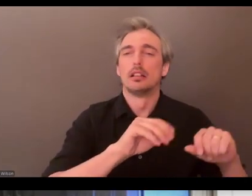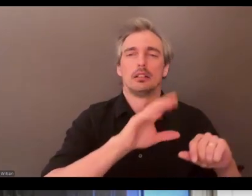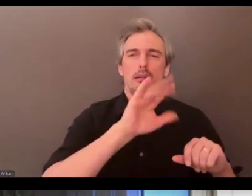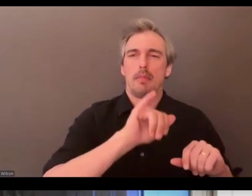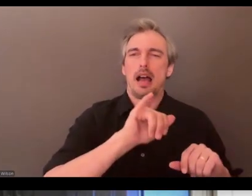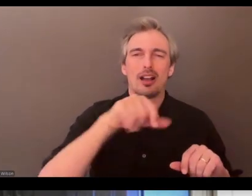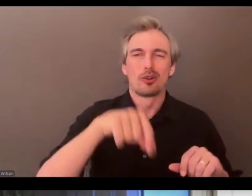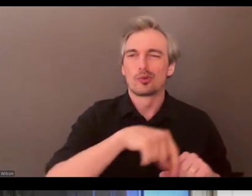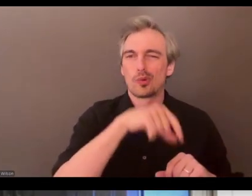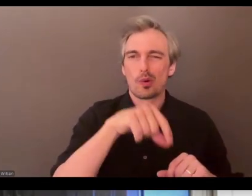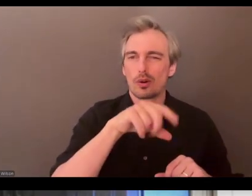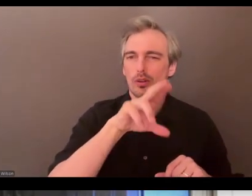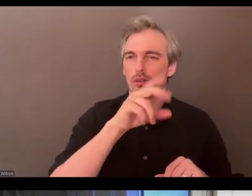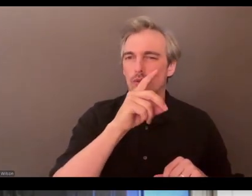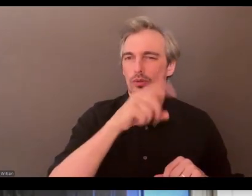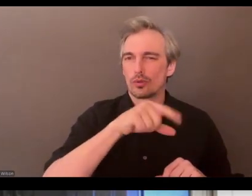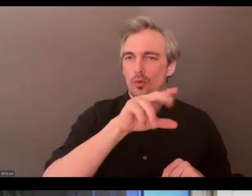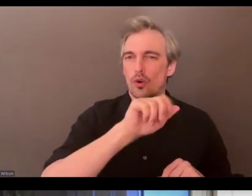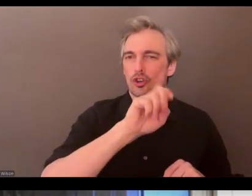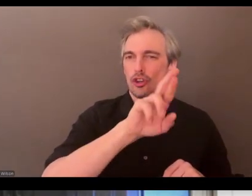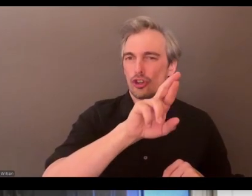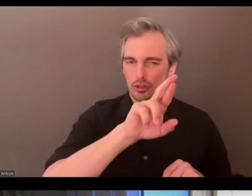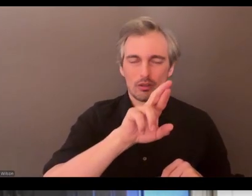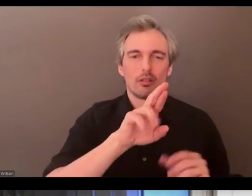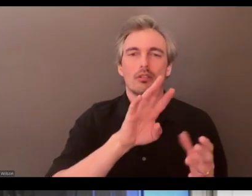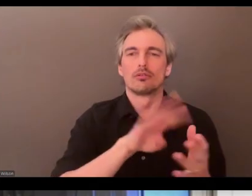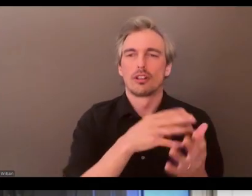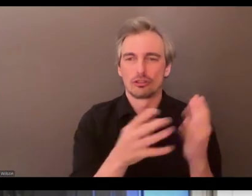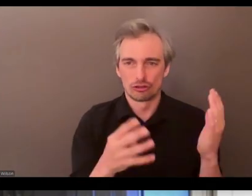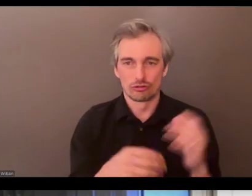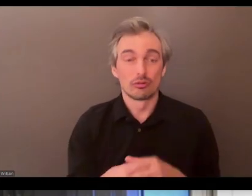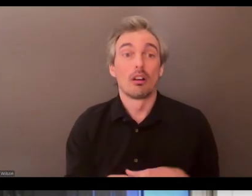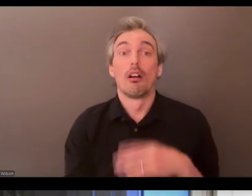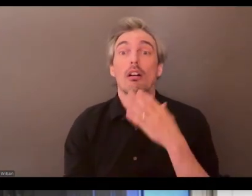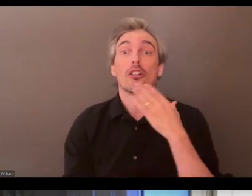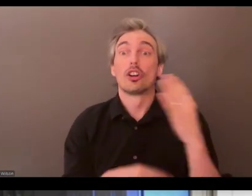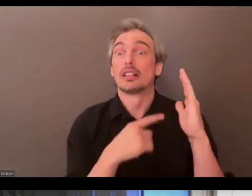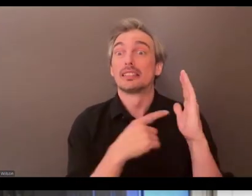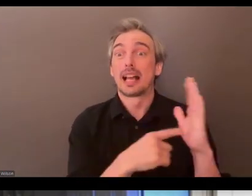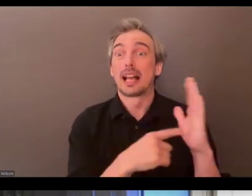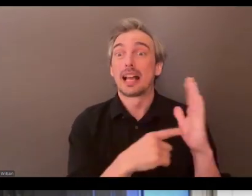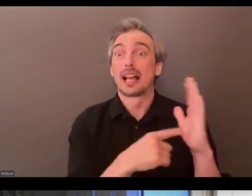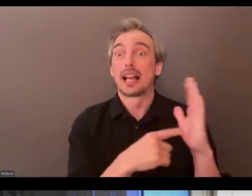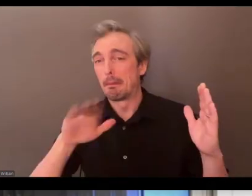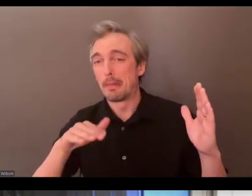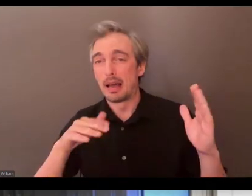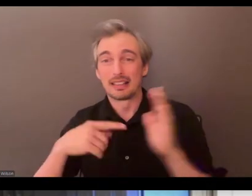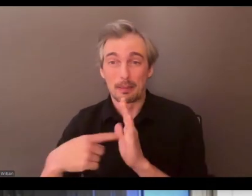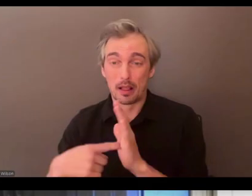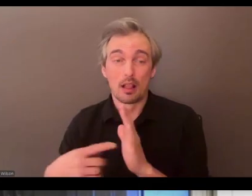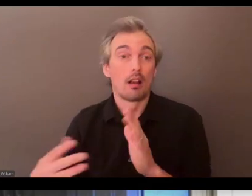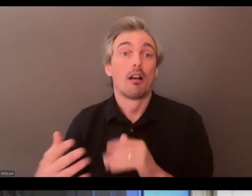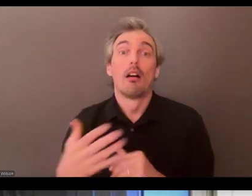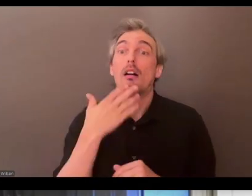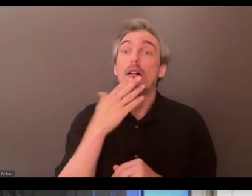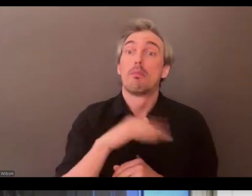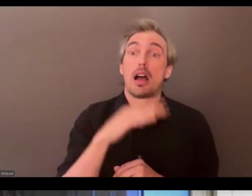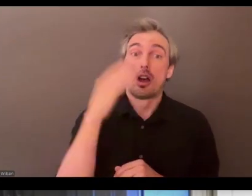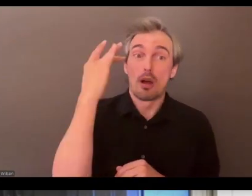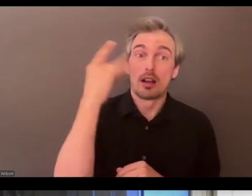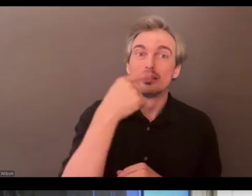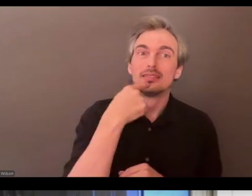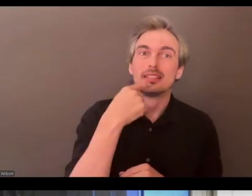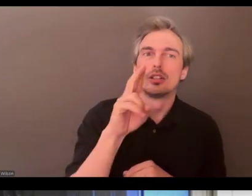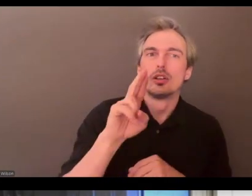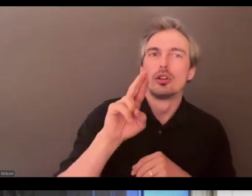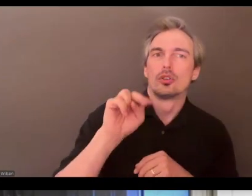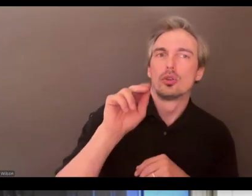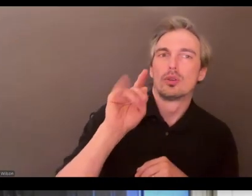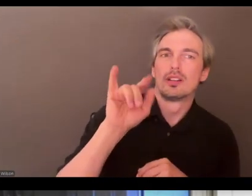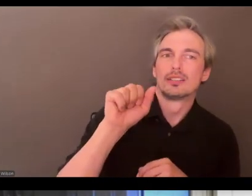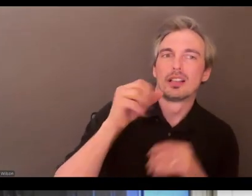悪い例が悪い理由は、「販売単位数」と書かれており、異なる販売単位数を 示すバ ーがありますが、そのバ ーが赤と緑で表示されているからです。